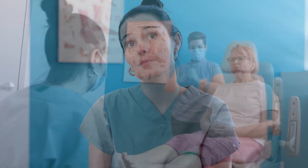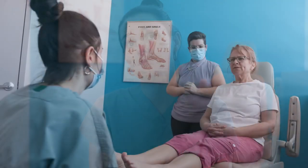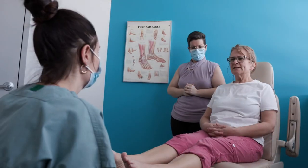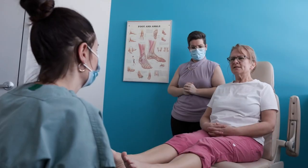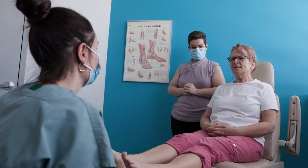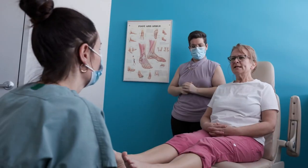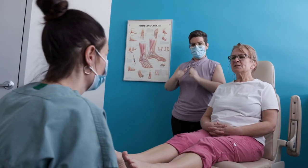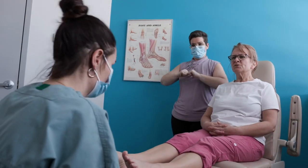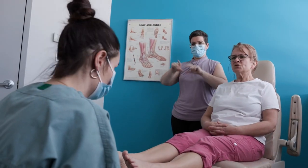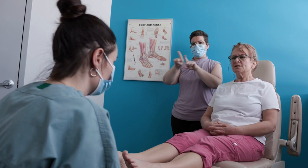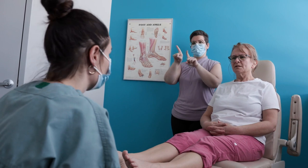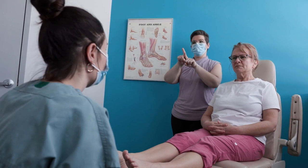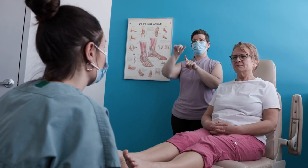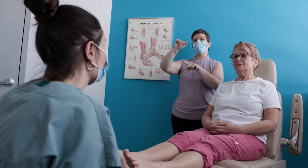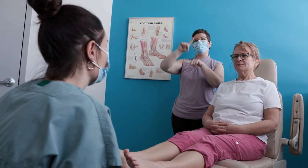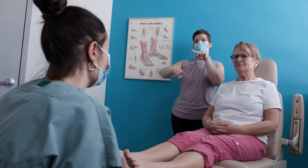L'antiphlogistine.